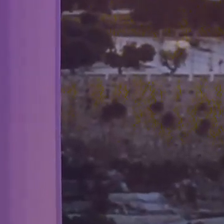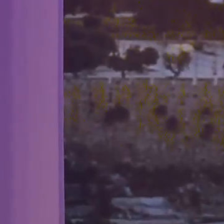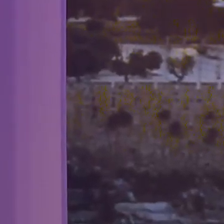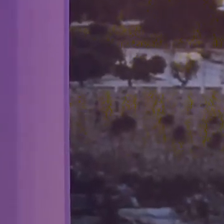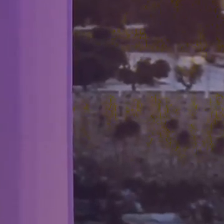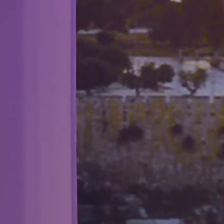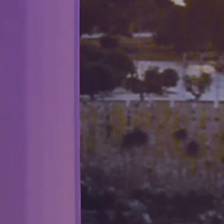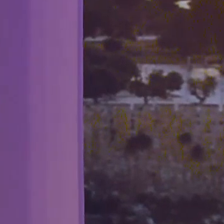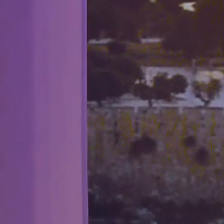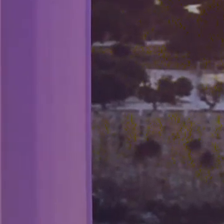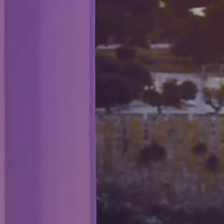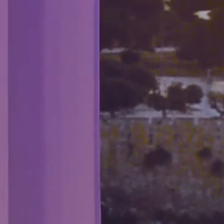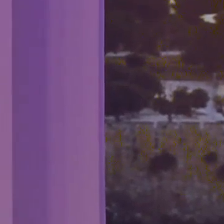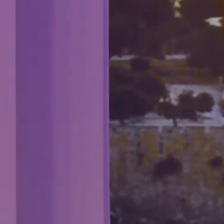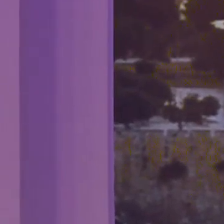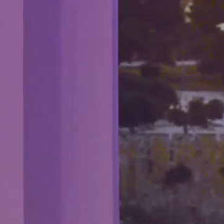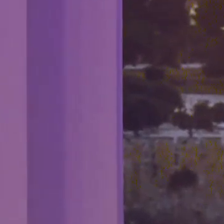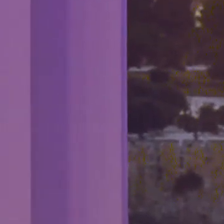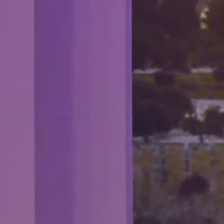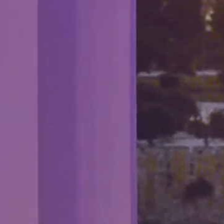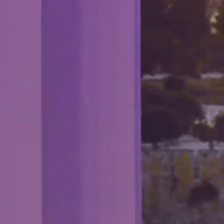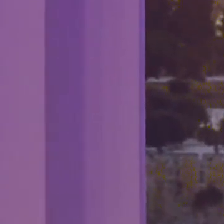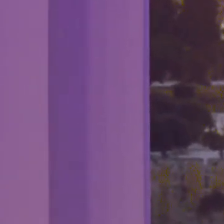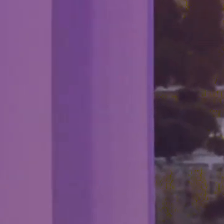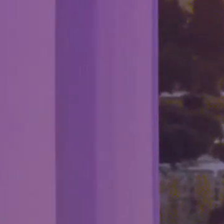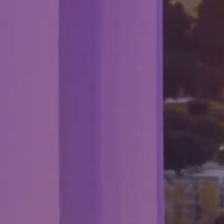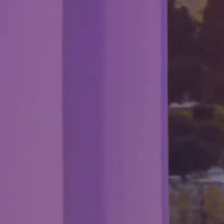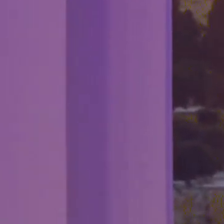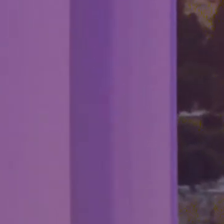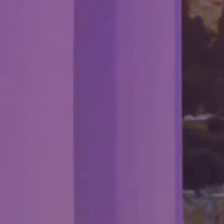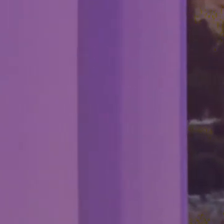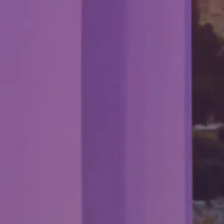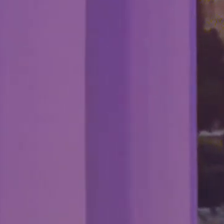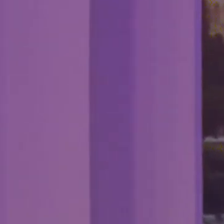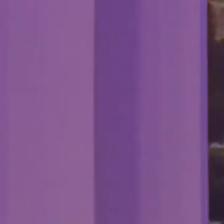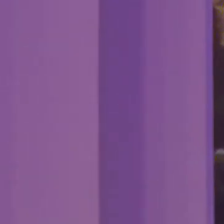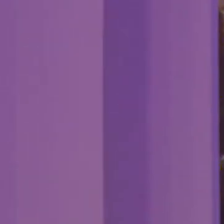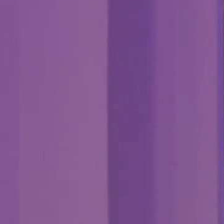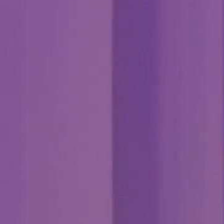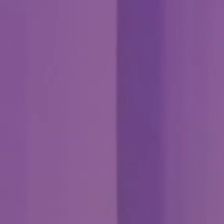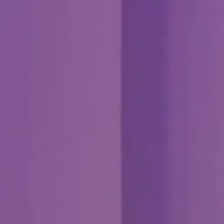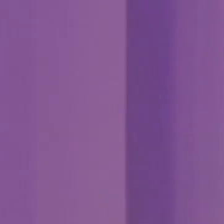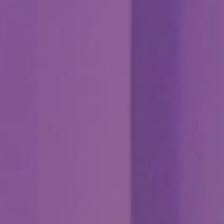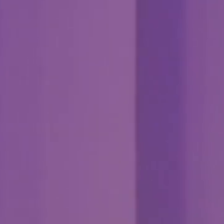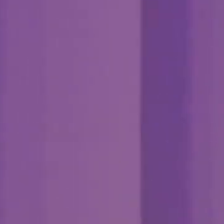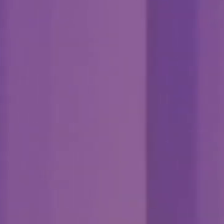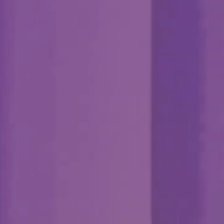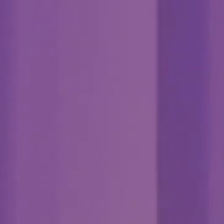Целый и невредимый возвратятся в дом и своя и прославит Пресвятой имя отца и сына и святаго